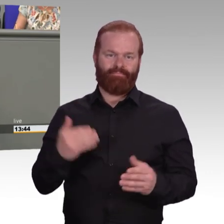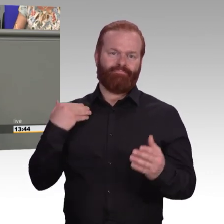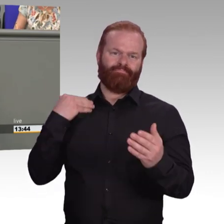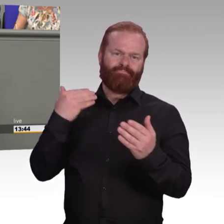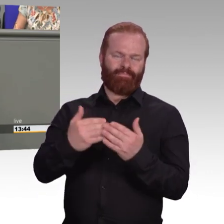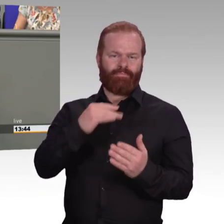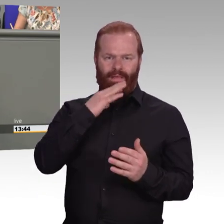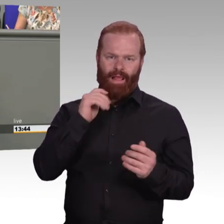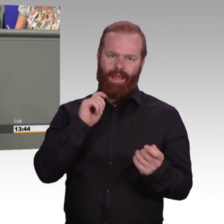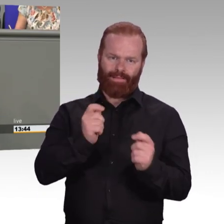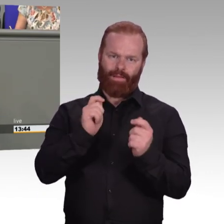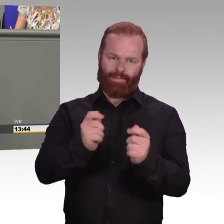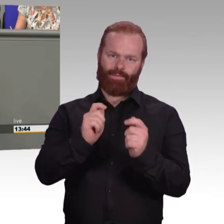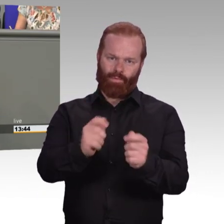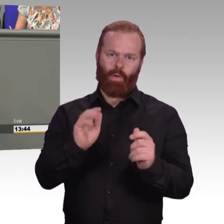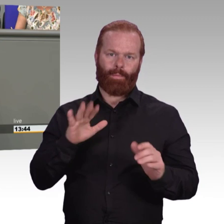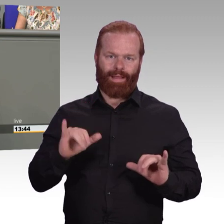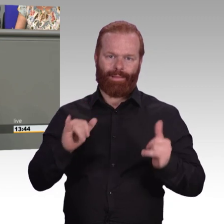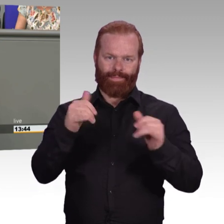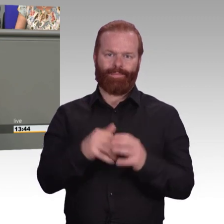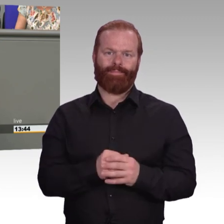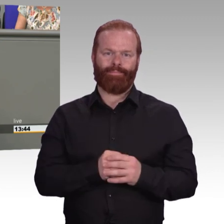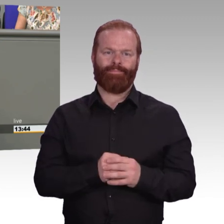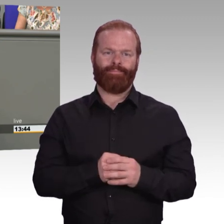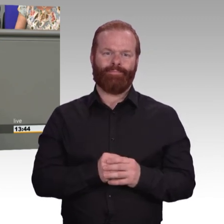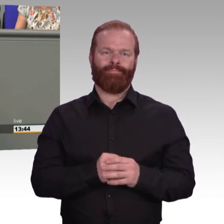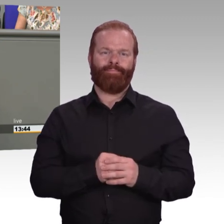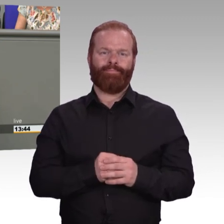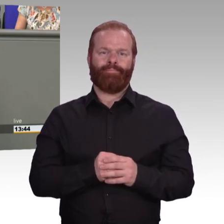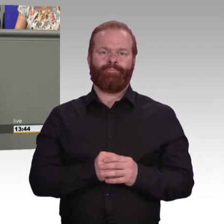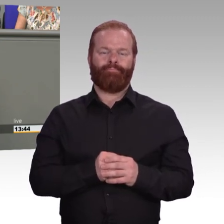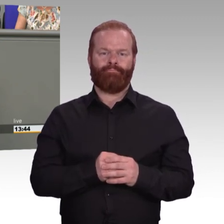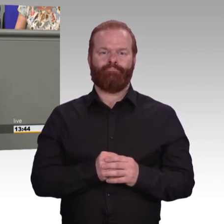wird der Politik entzogen. Jede Grundgesetzänderung schränkt den souveränen,